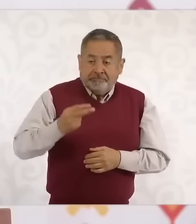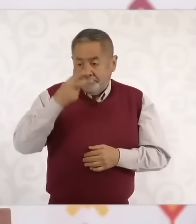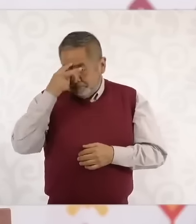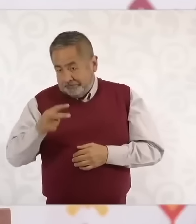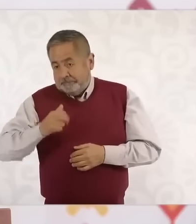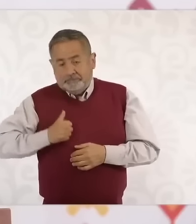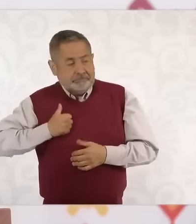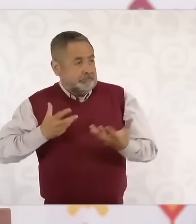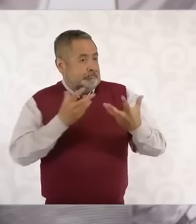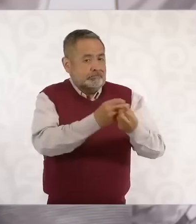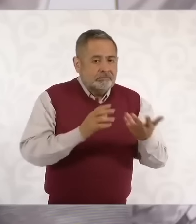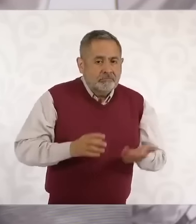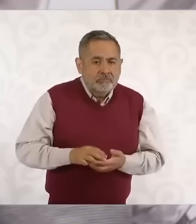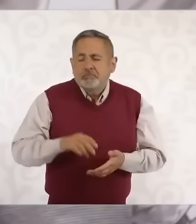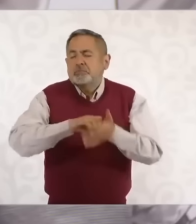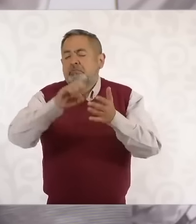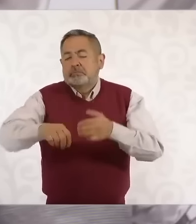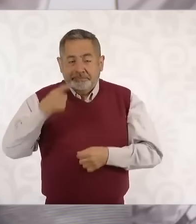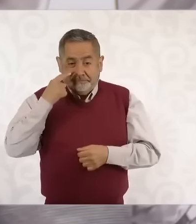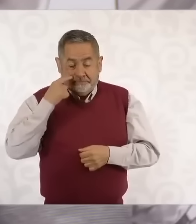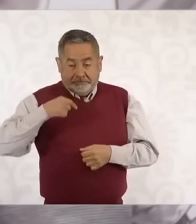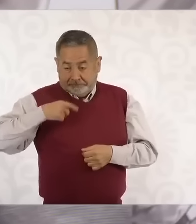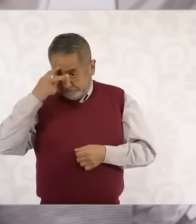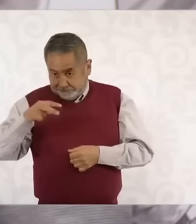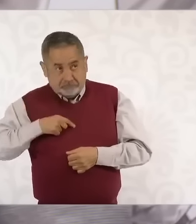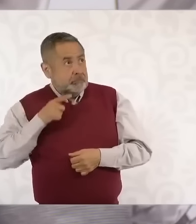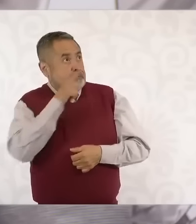Nadie le compra más. Por ejemplo, México le compra más a Estados Unidos que China.